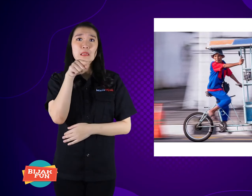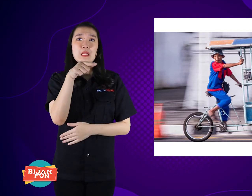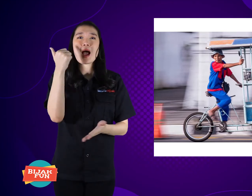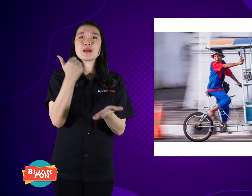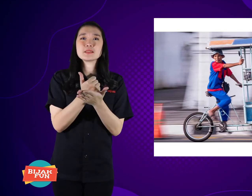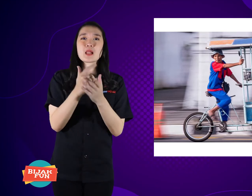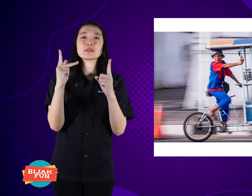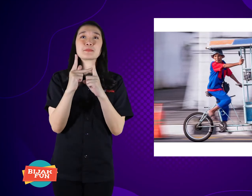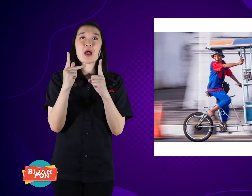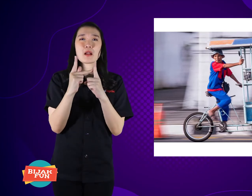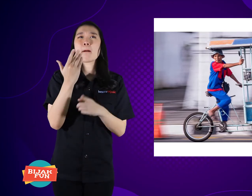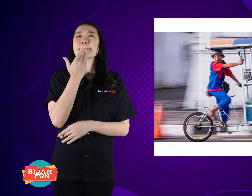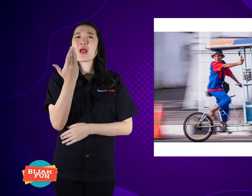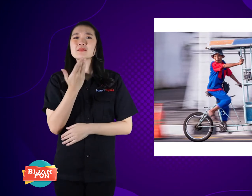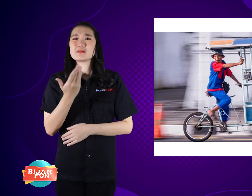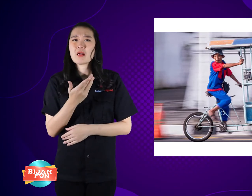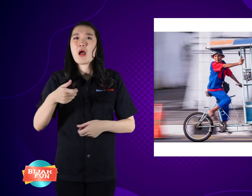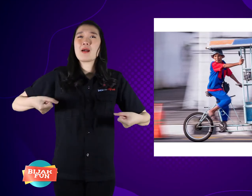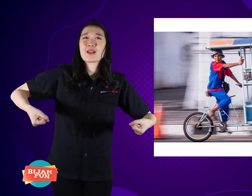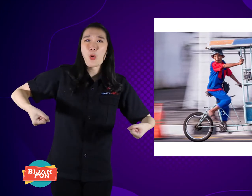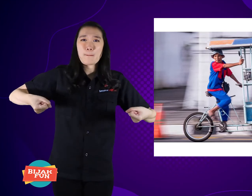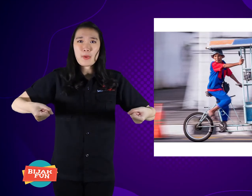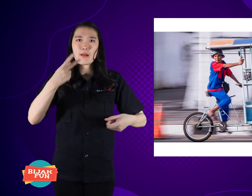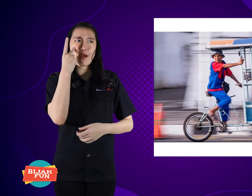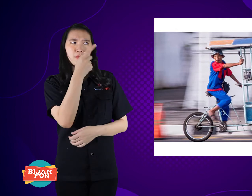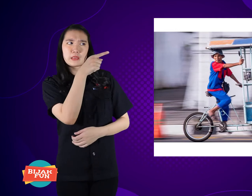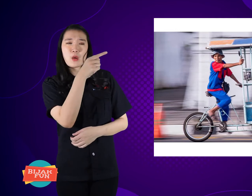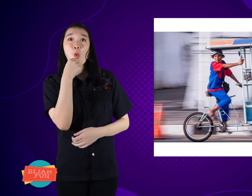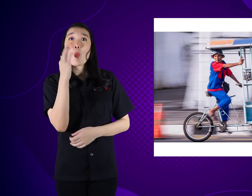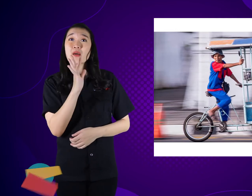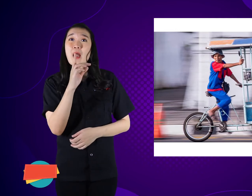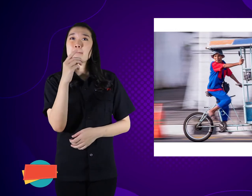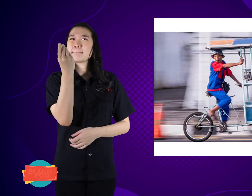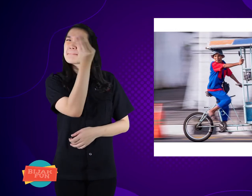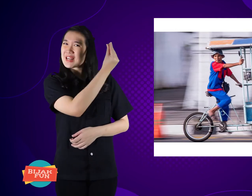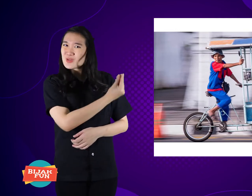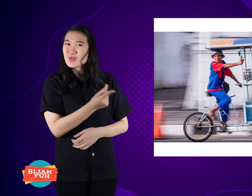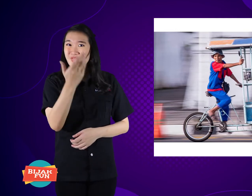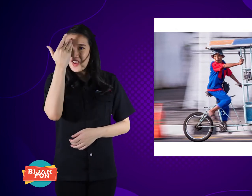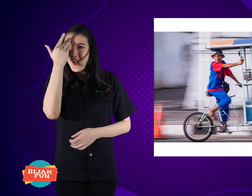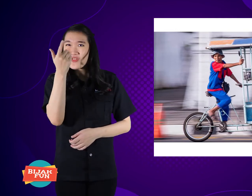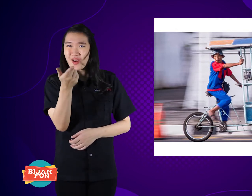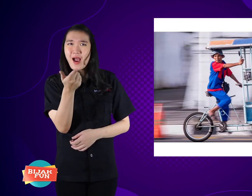Susu segar asal semarang ini biasa dijual dengan gerobak sepeda warna biru,